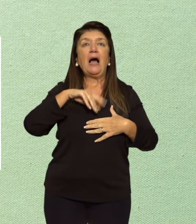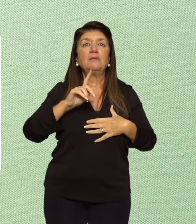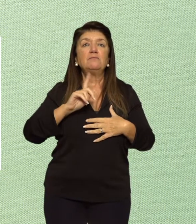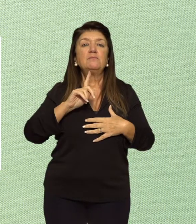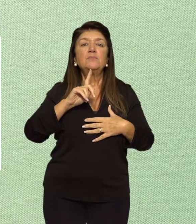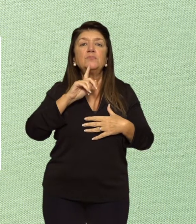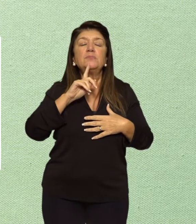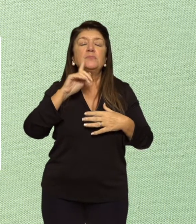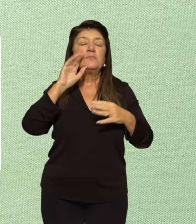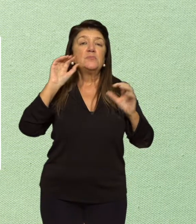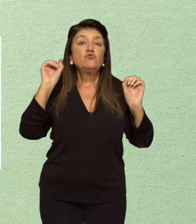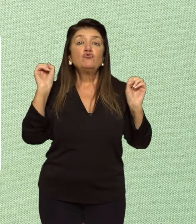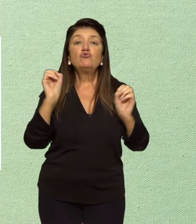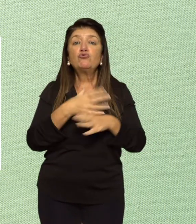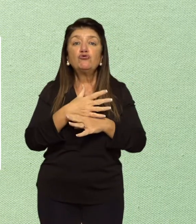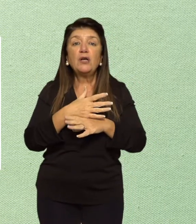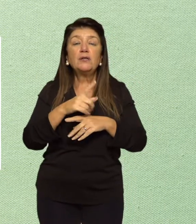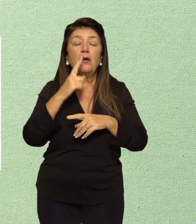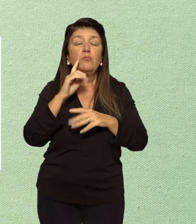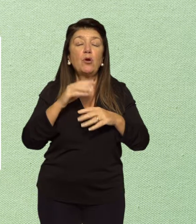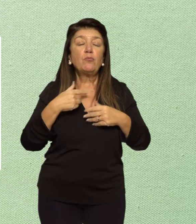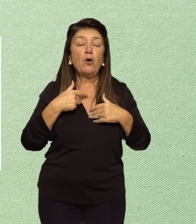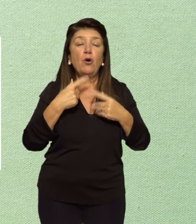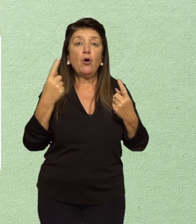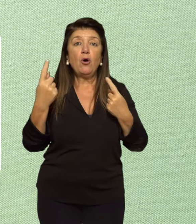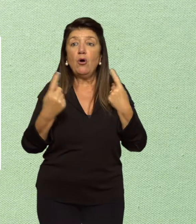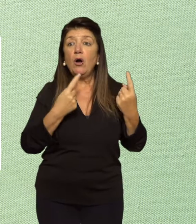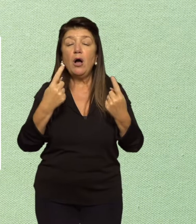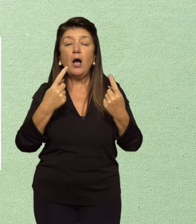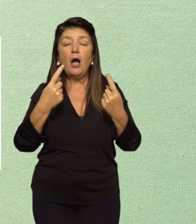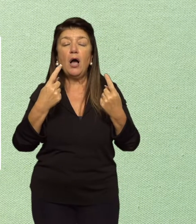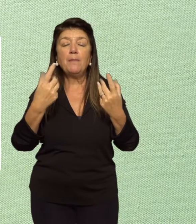momento in cui si può incontrare la violenza, ma non voglio dilungarmi troppo, appunto c'è